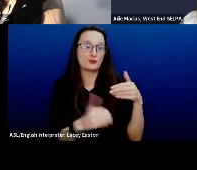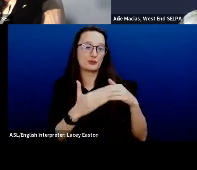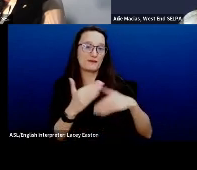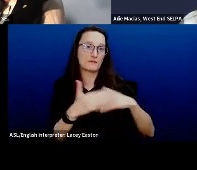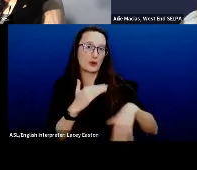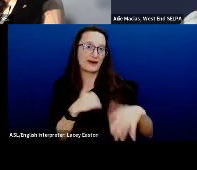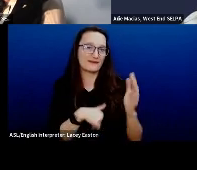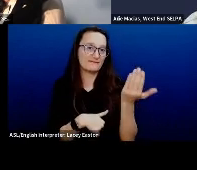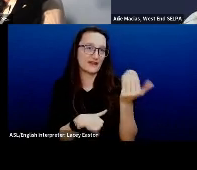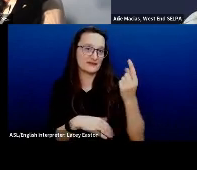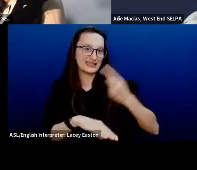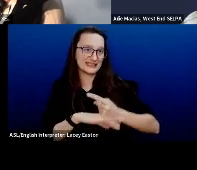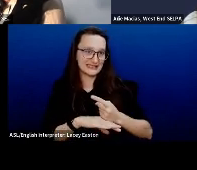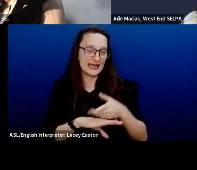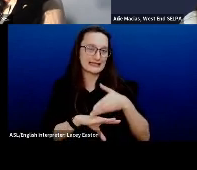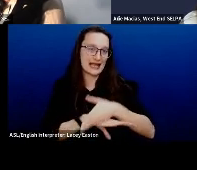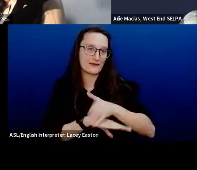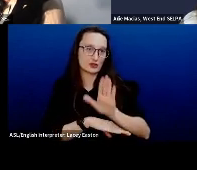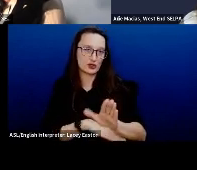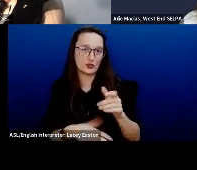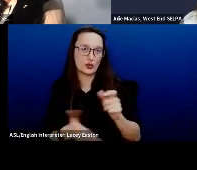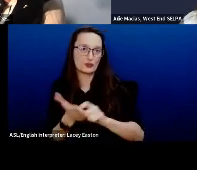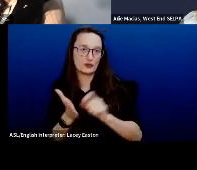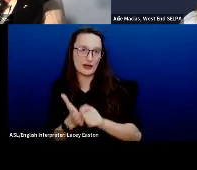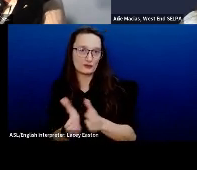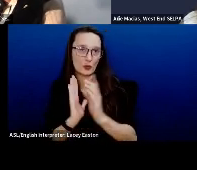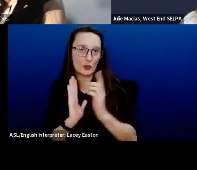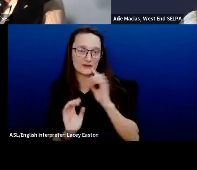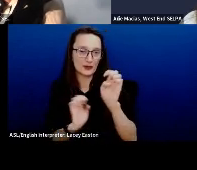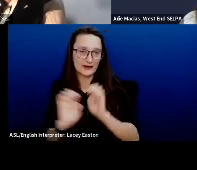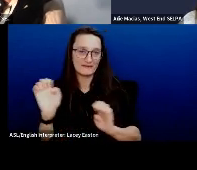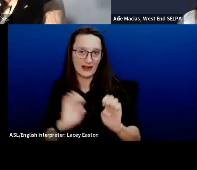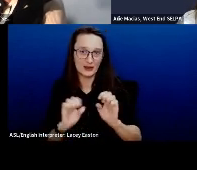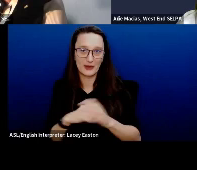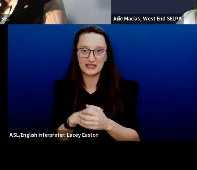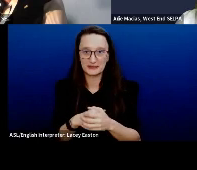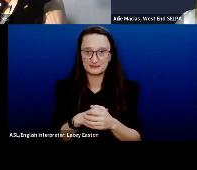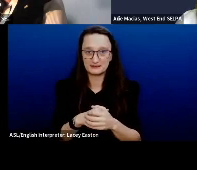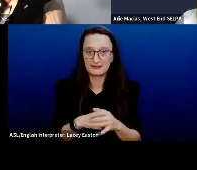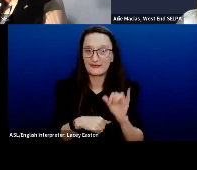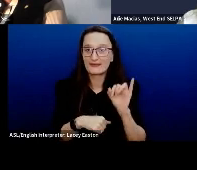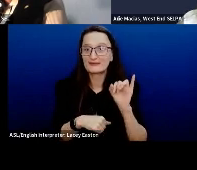por lo que si envía una solicitud de evaluación por escrito, el distrito escolar debe proporcionar un aviso por escrito